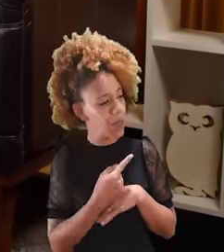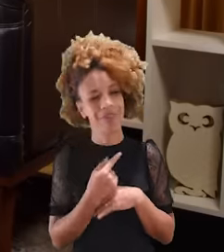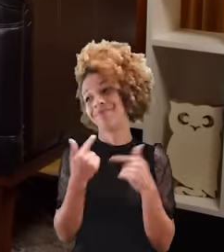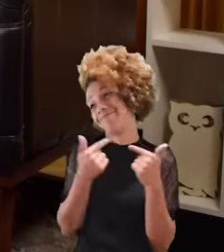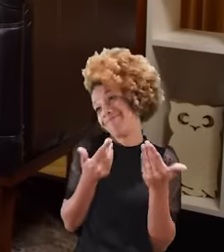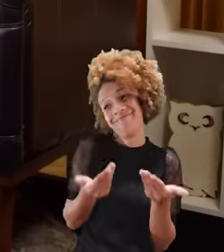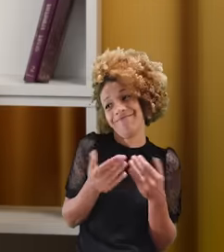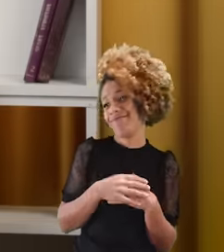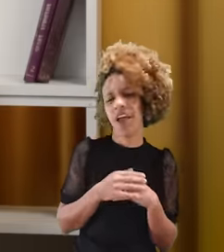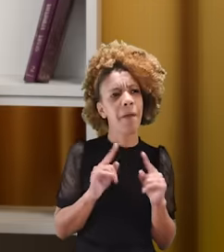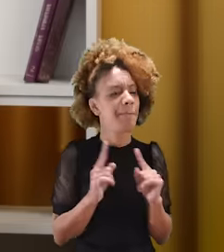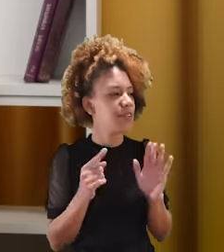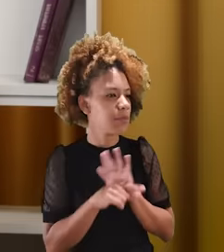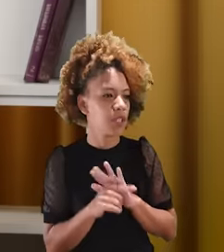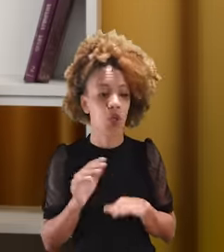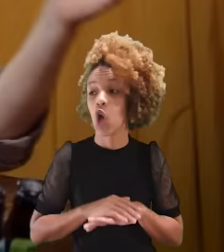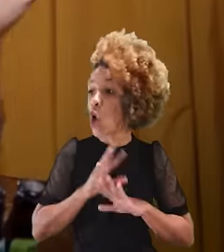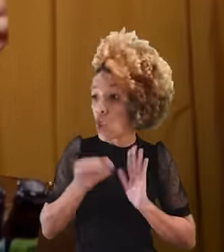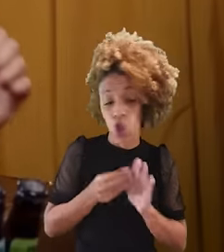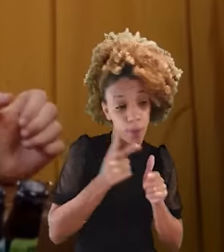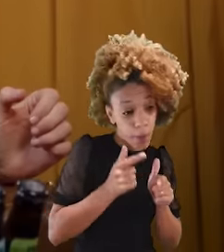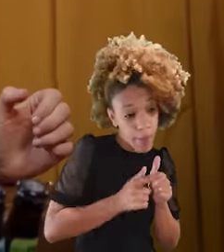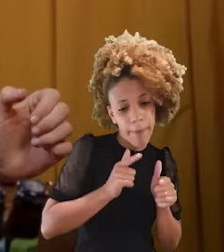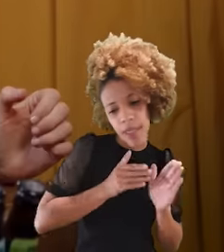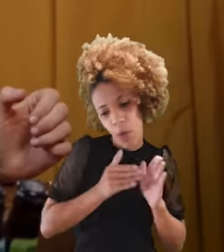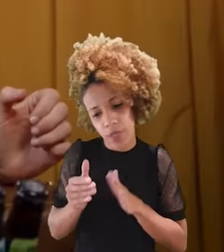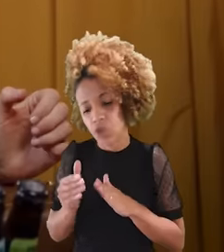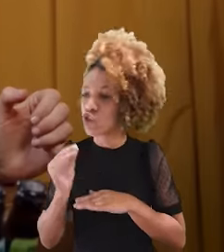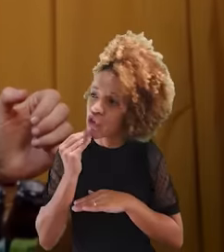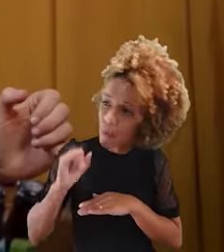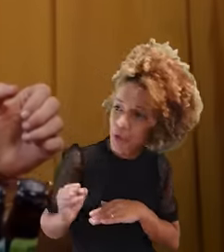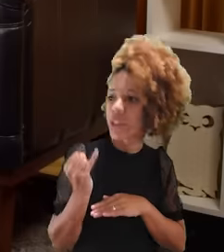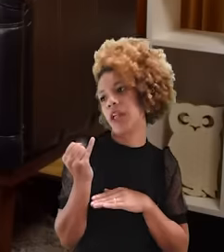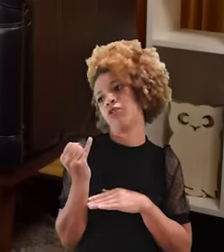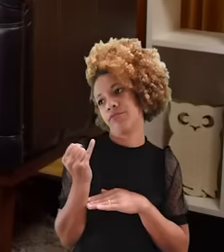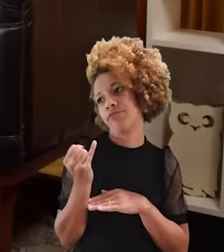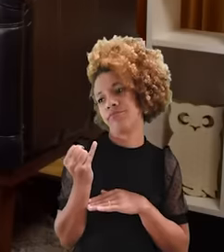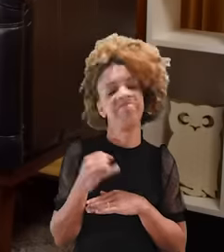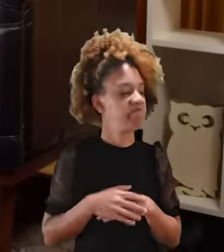louco aí Aí eu te pergunto assim toda a crise é uma oportunidade escondida muito bom n você você